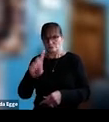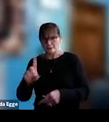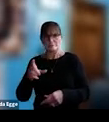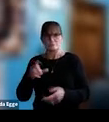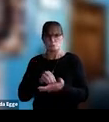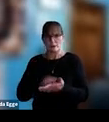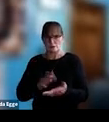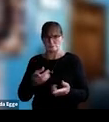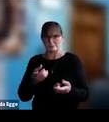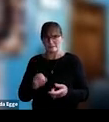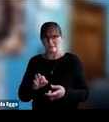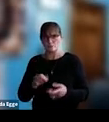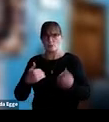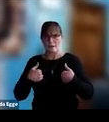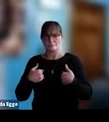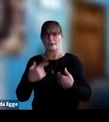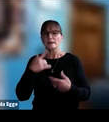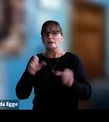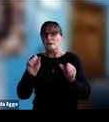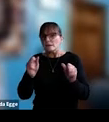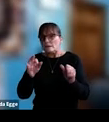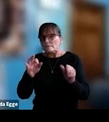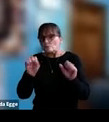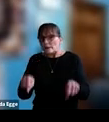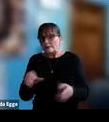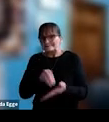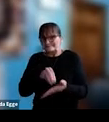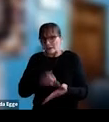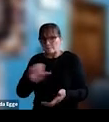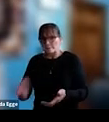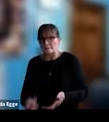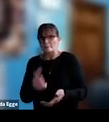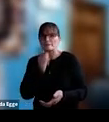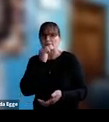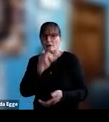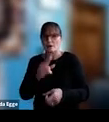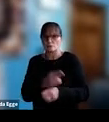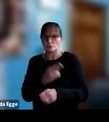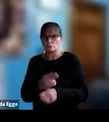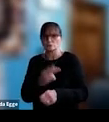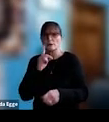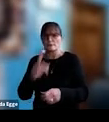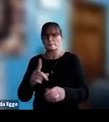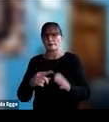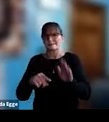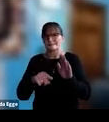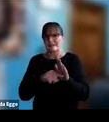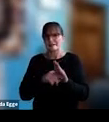Si pueden, documenten cualquier periodo de no consumo citando exámenes toxicológicos negativos.